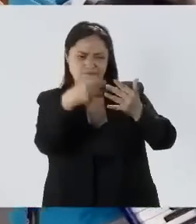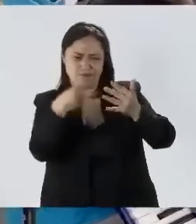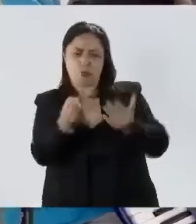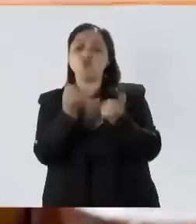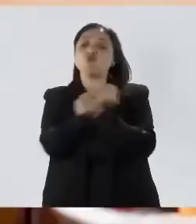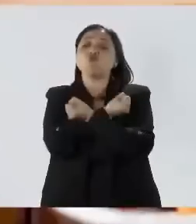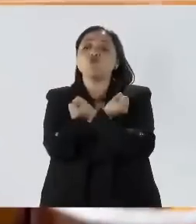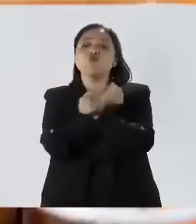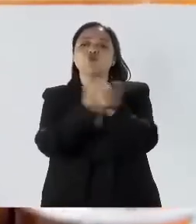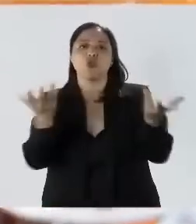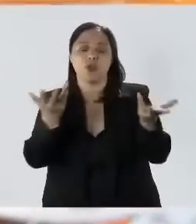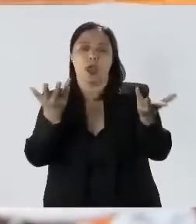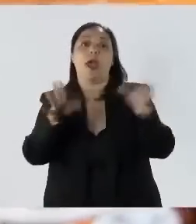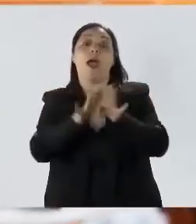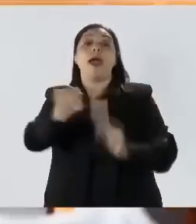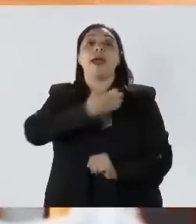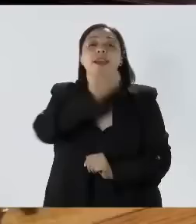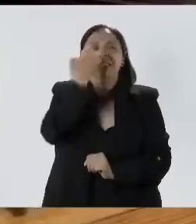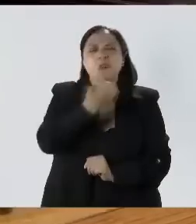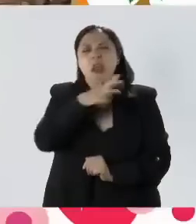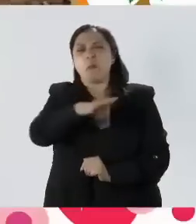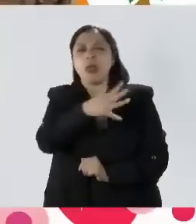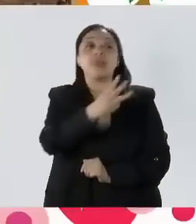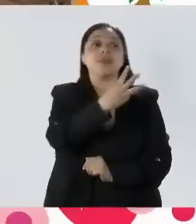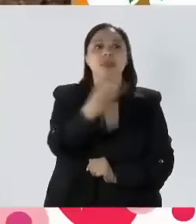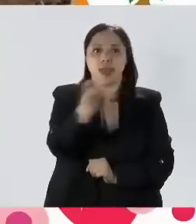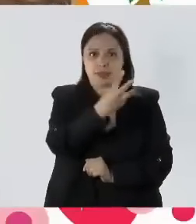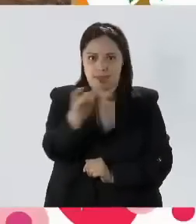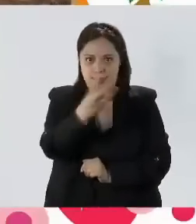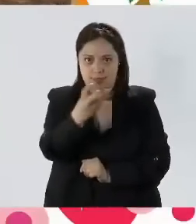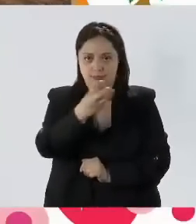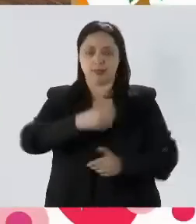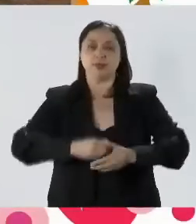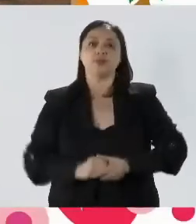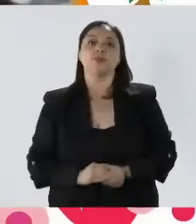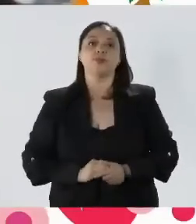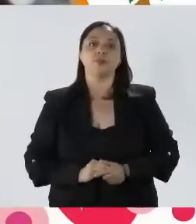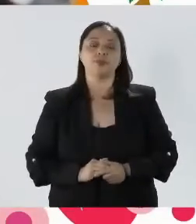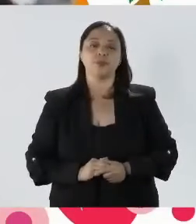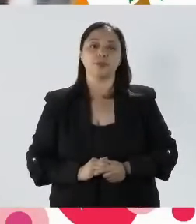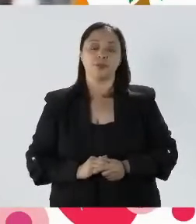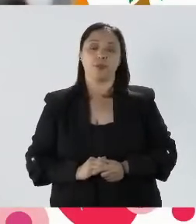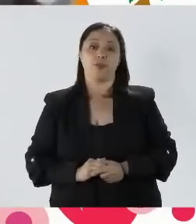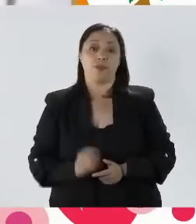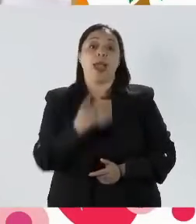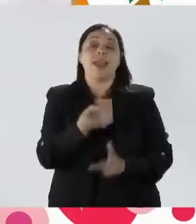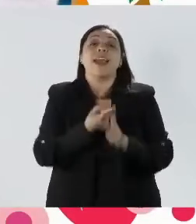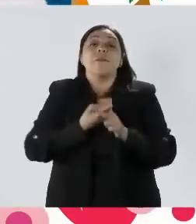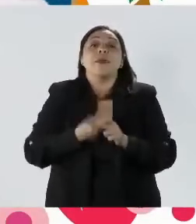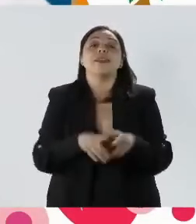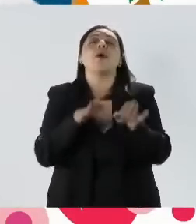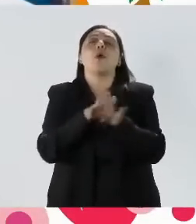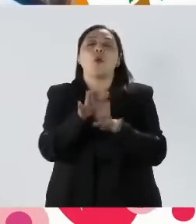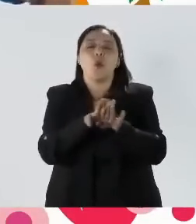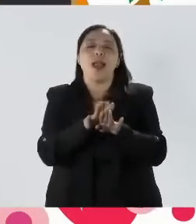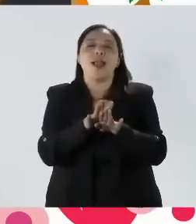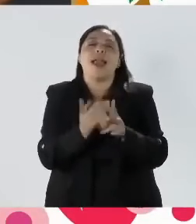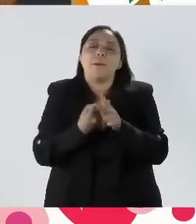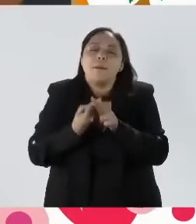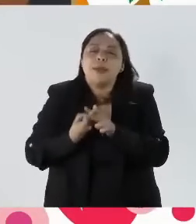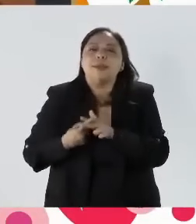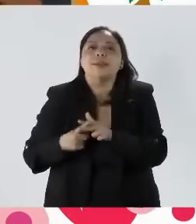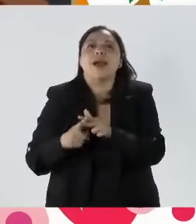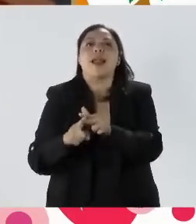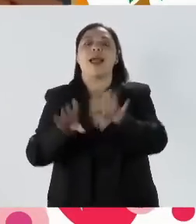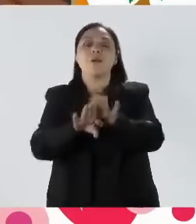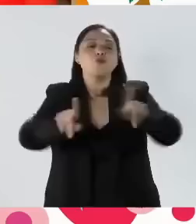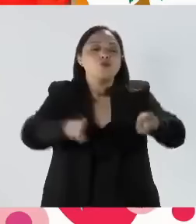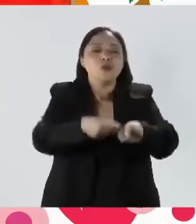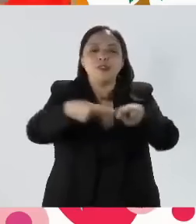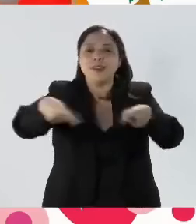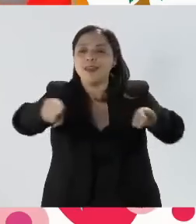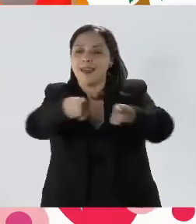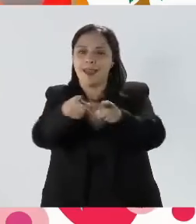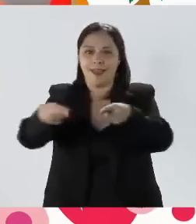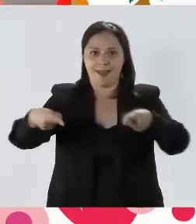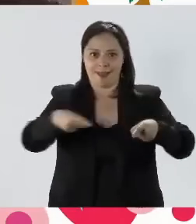más de 300 escuelas allí será nuestros semilleros musicales en las escuelas públicas sumando a esto